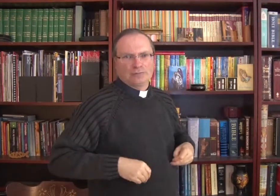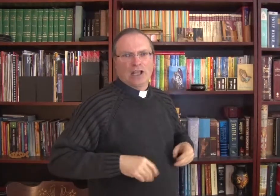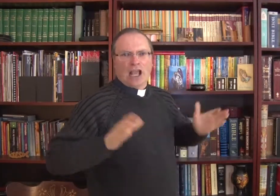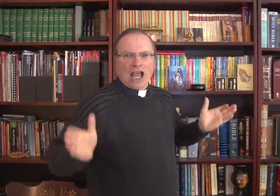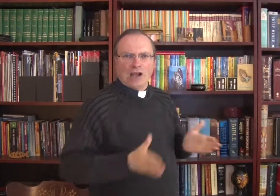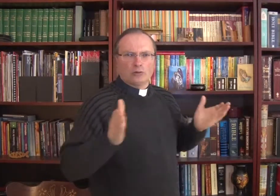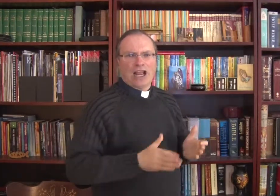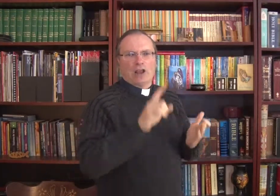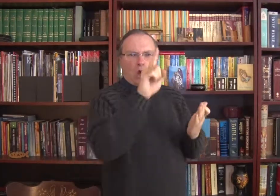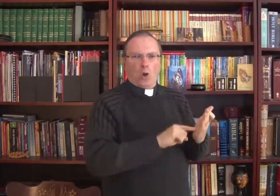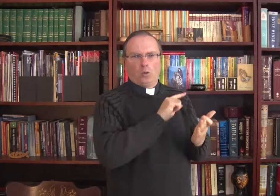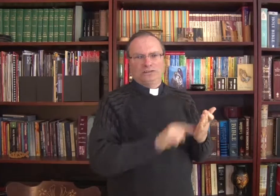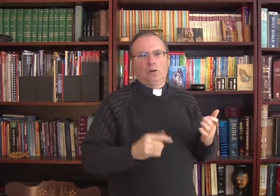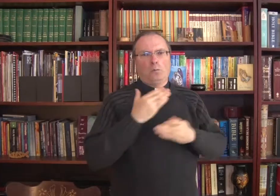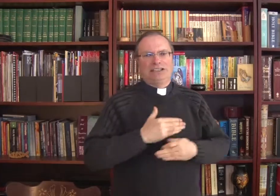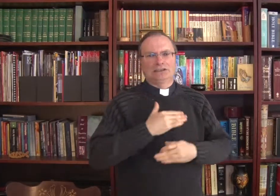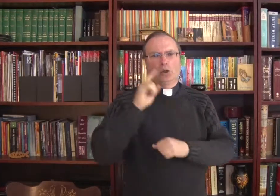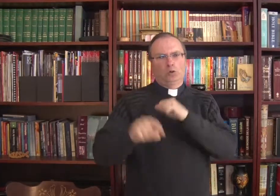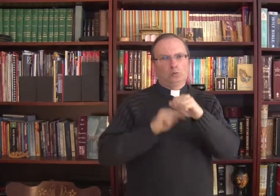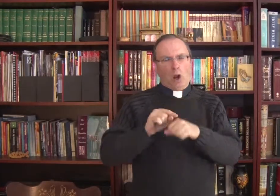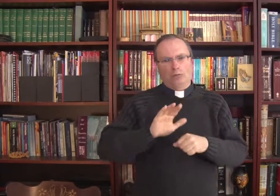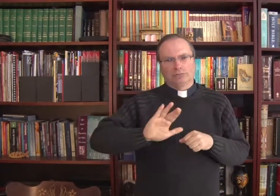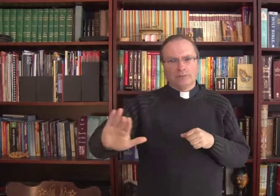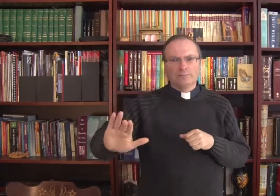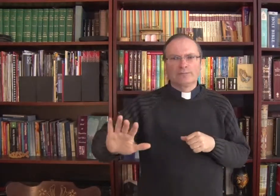encourage à renoncer aux plaisirs du monde,